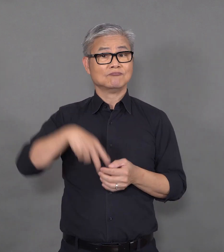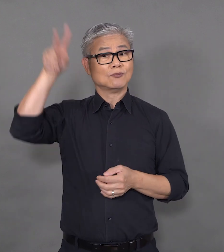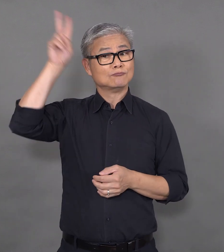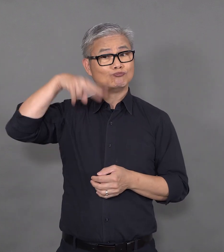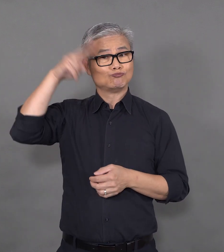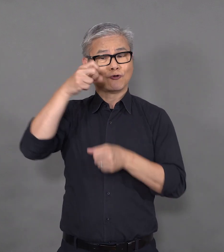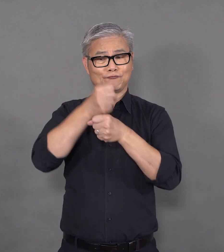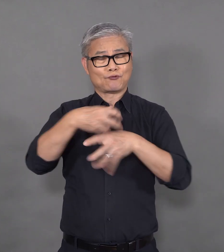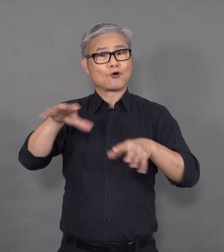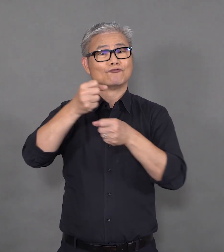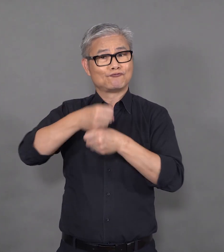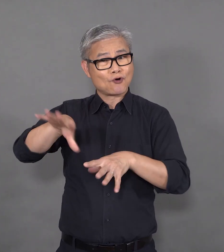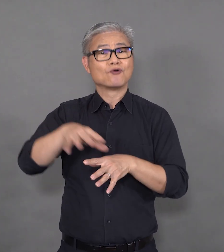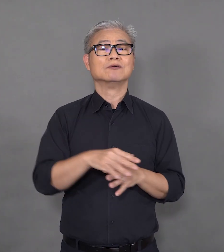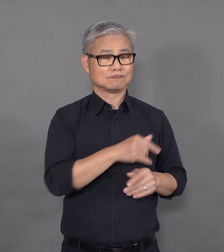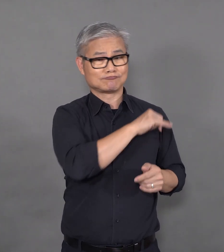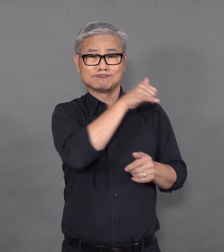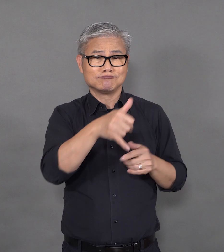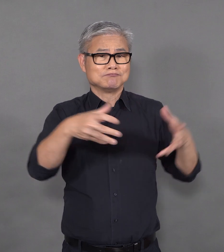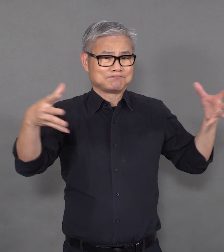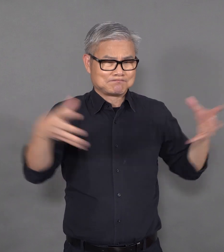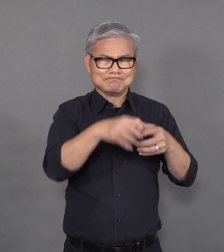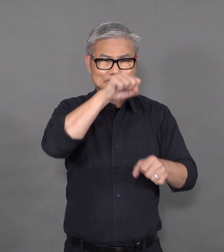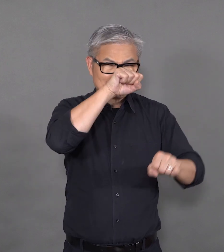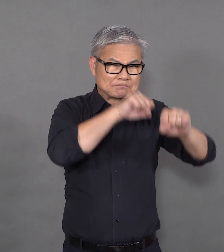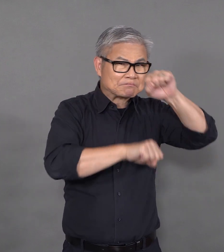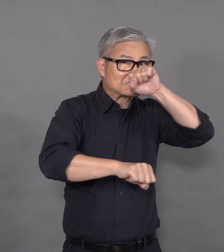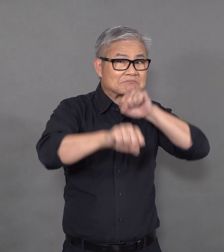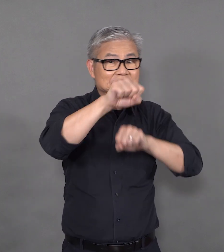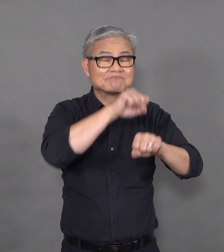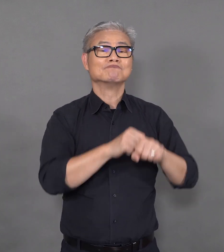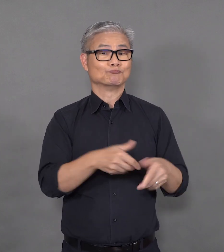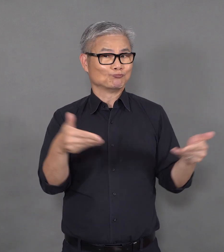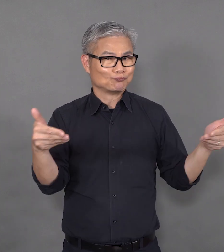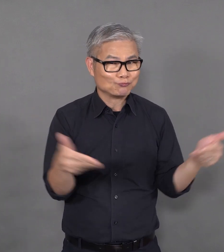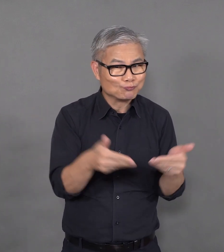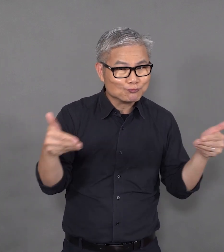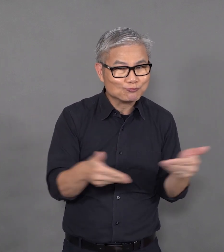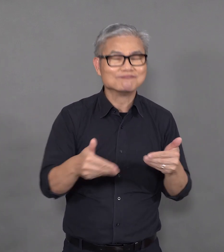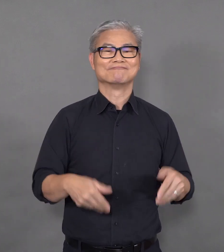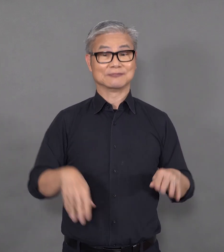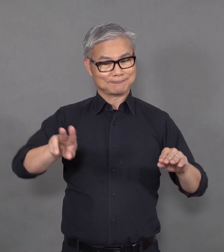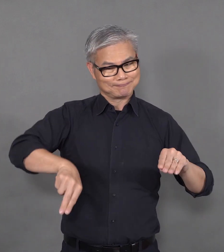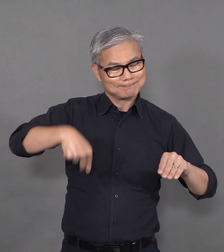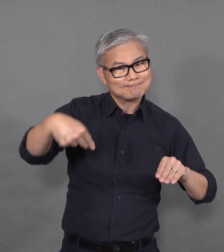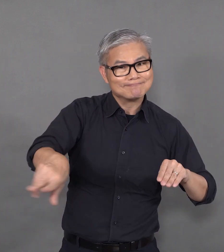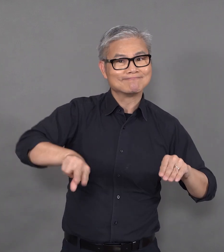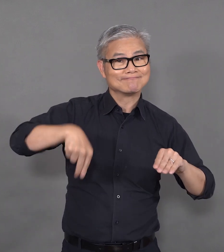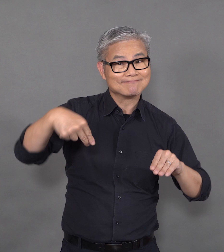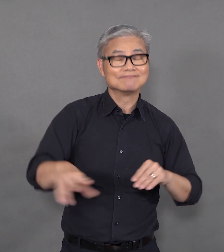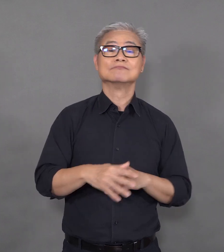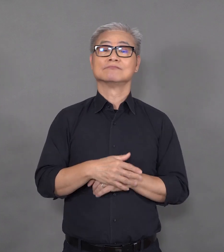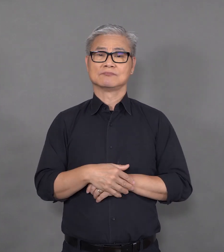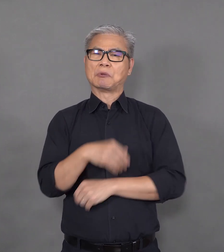每天收工後與手足煮飯打牌